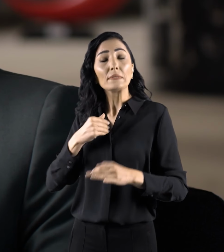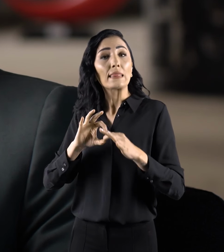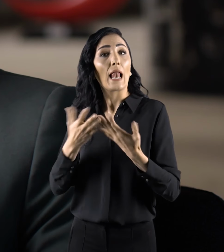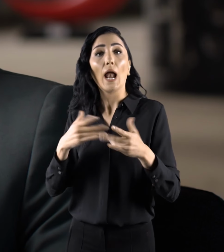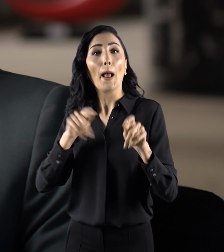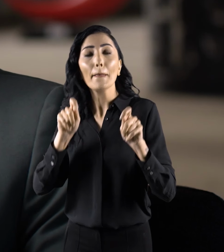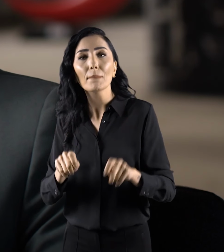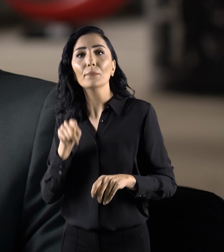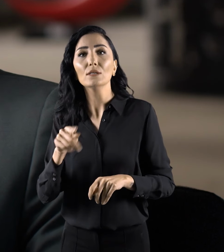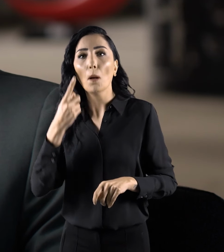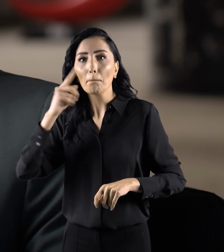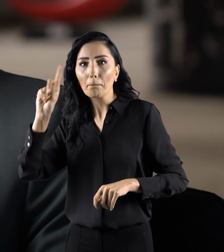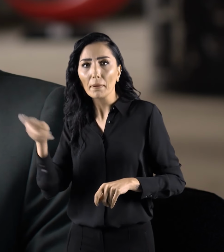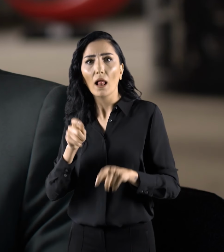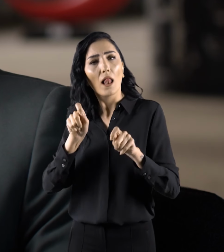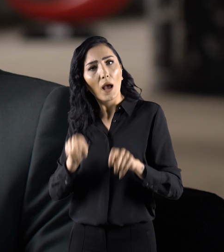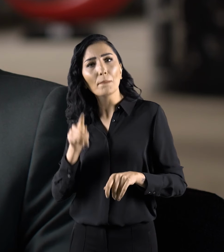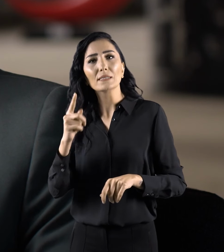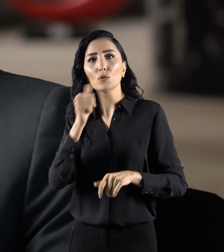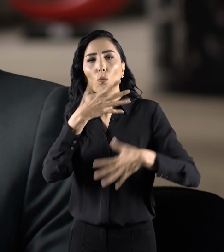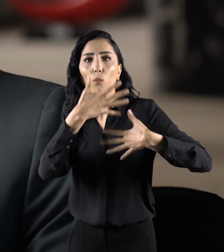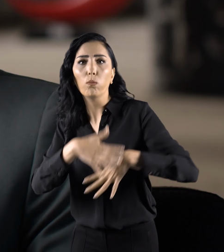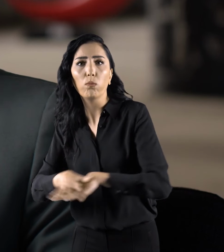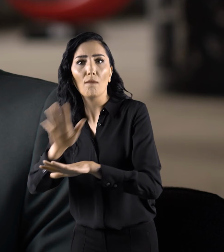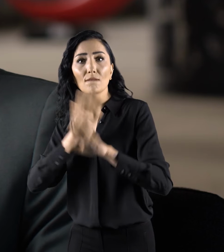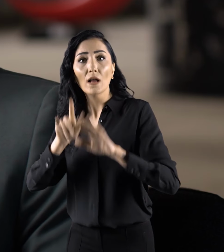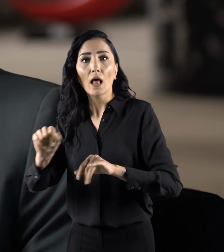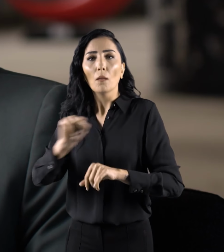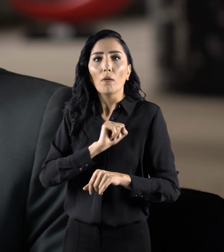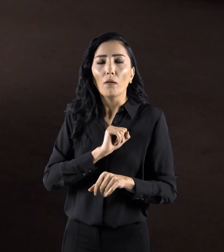bir sel sırasında panikle hata yapma oranımız da bu denli azalacaktır.